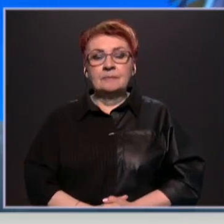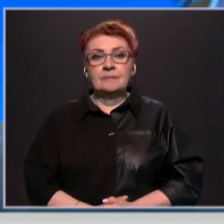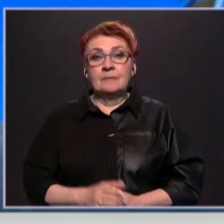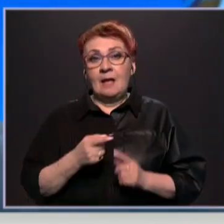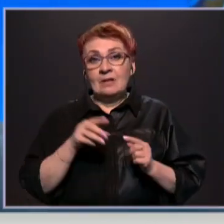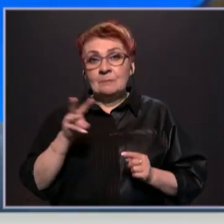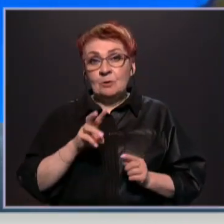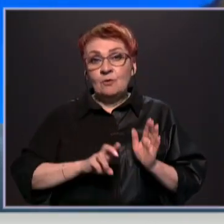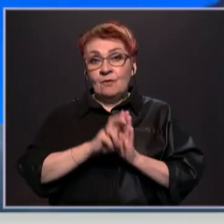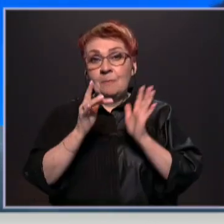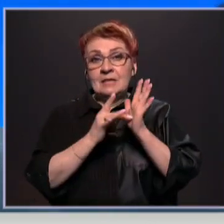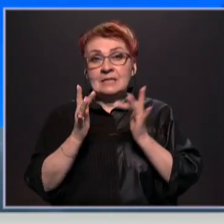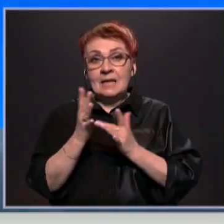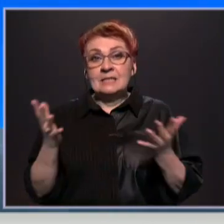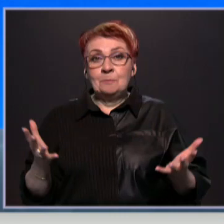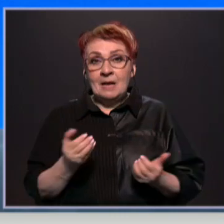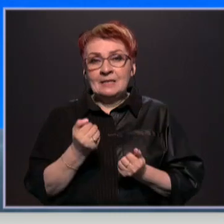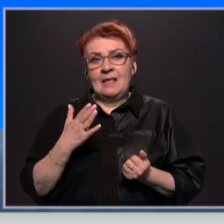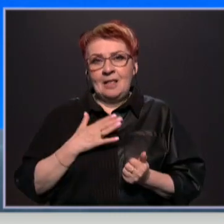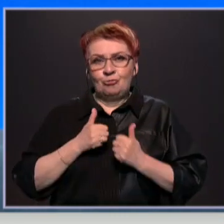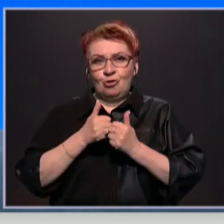минуты в храме Христа Спасителя находится моя коллега Александра